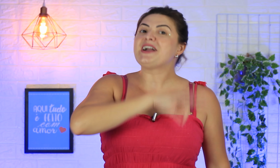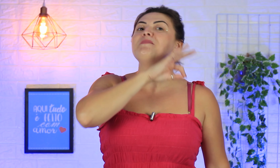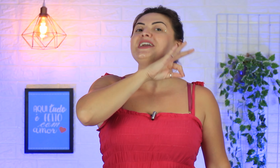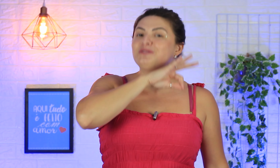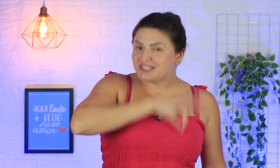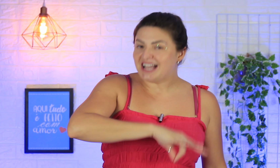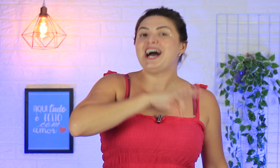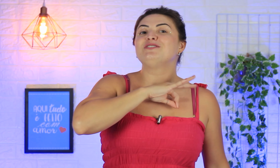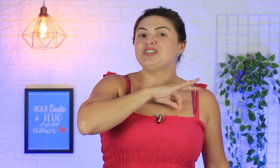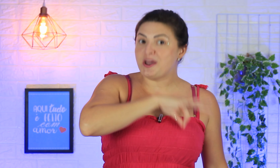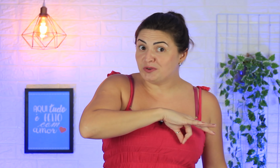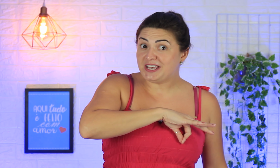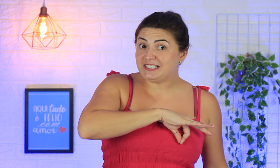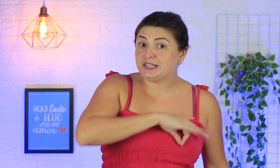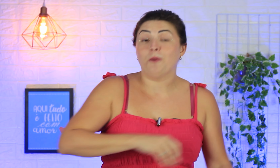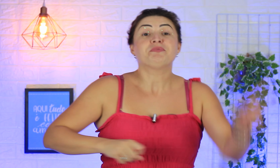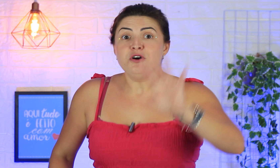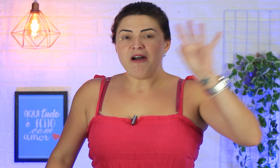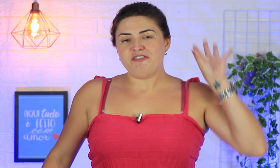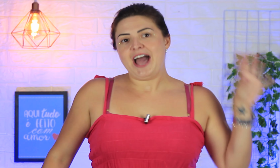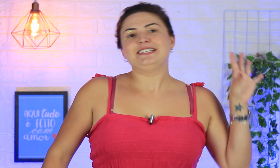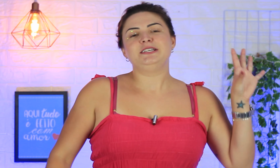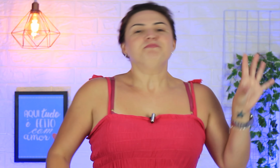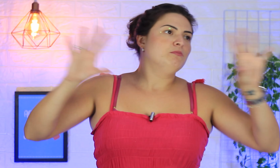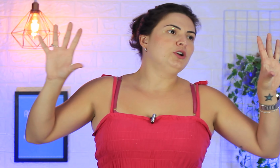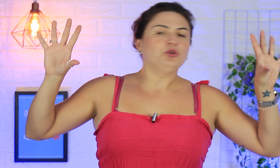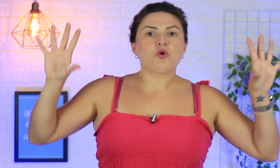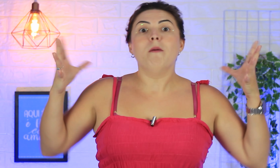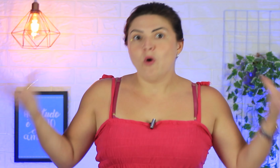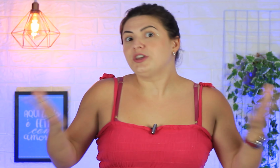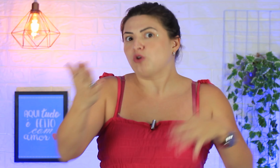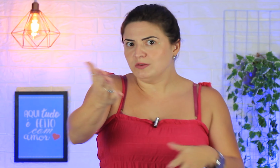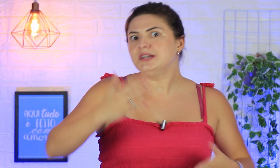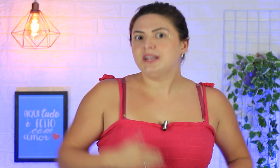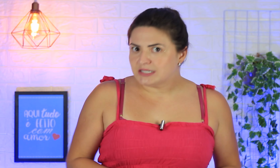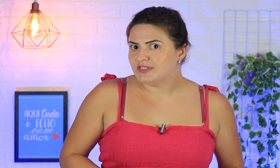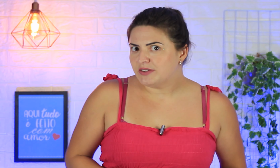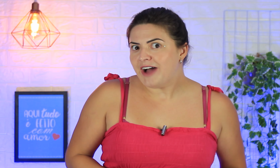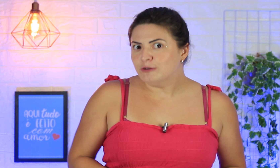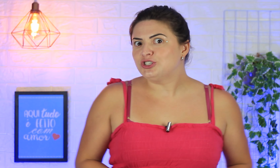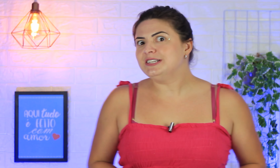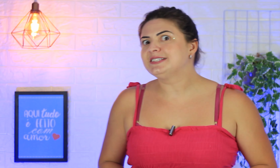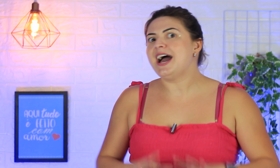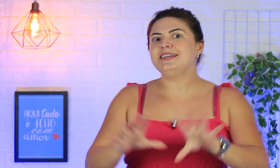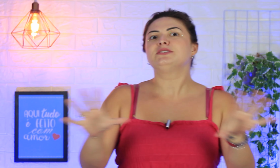pagamento de salário de remuneração e uma frase muito comum que com certeza você vai utilizar aí